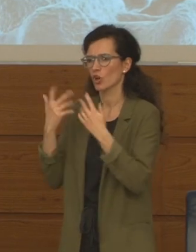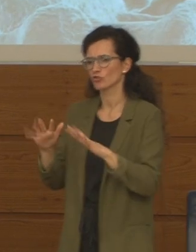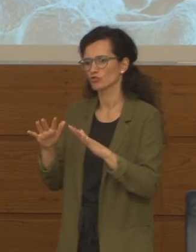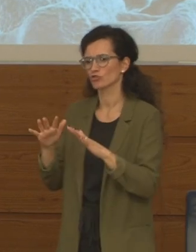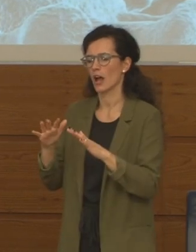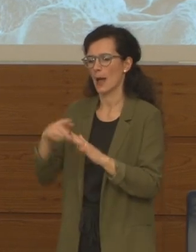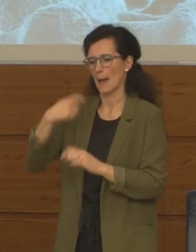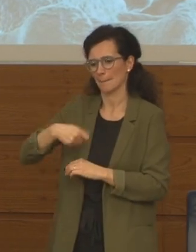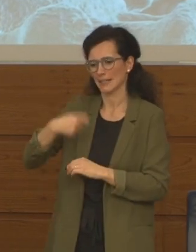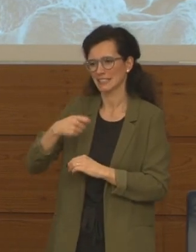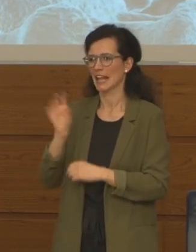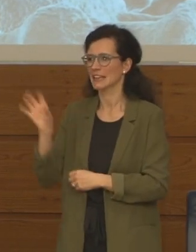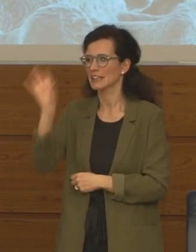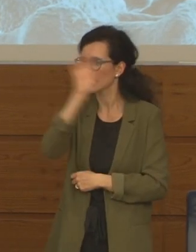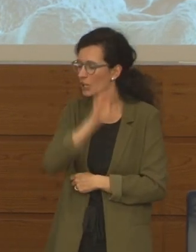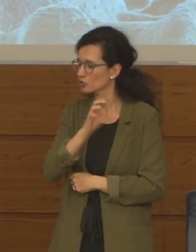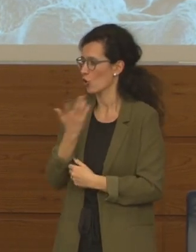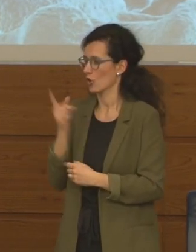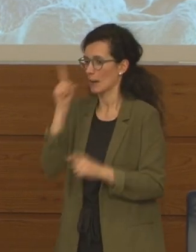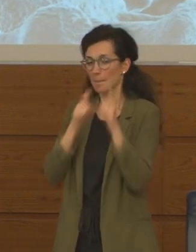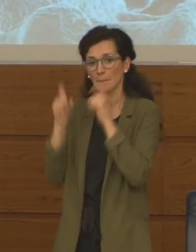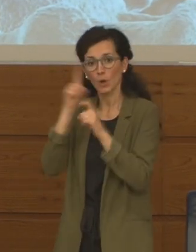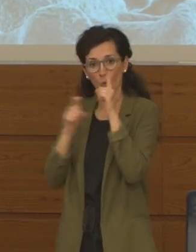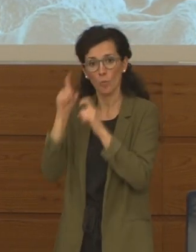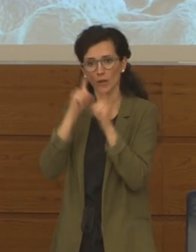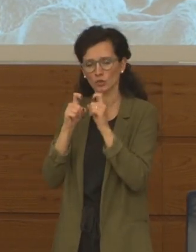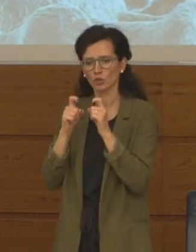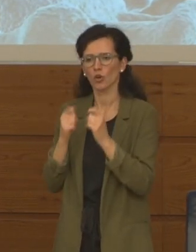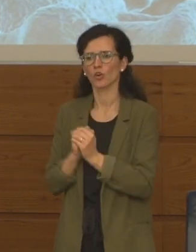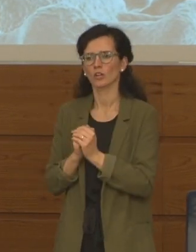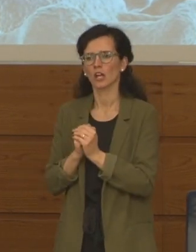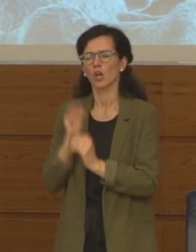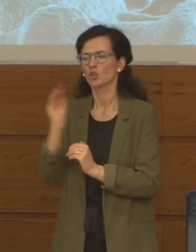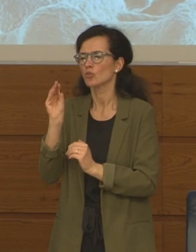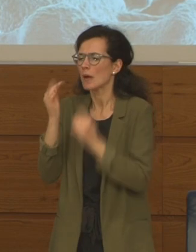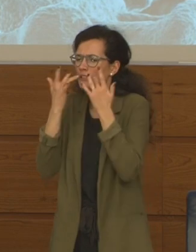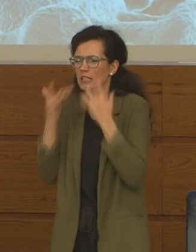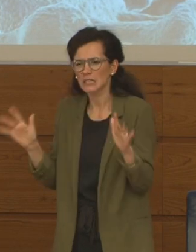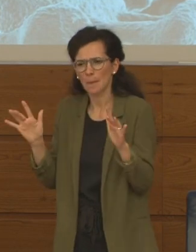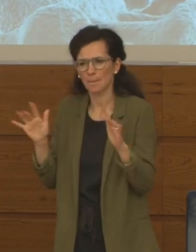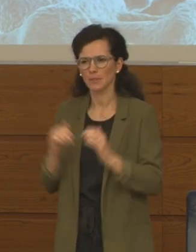la preoccupazione, la domanda è molto semplice, quando è che potremo